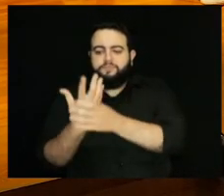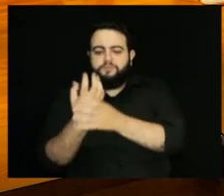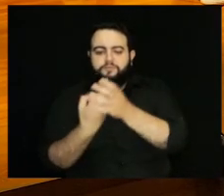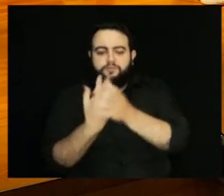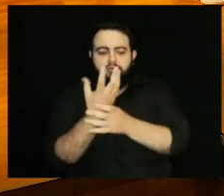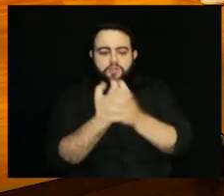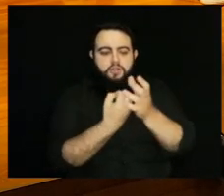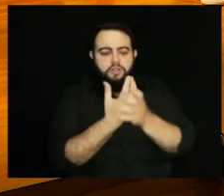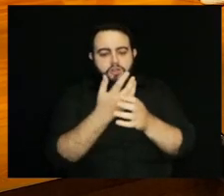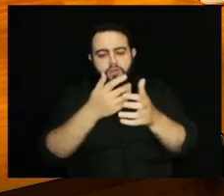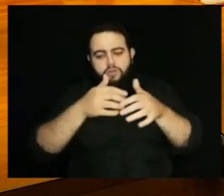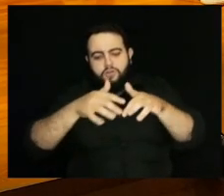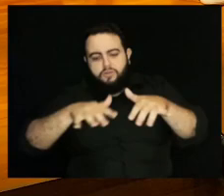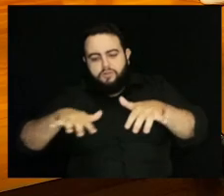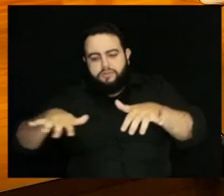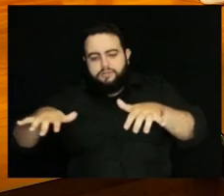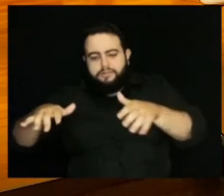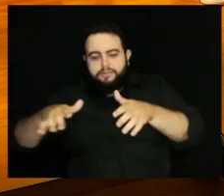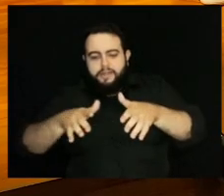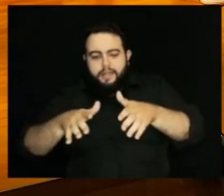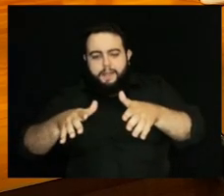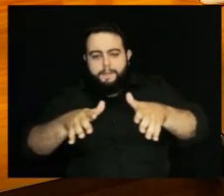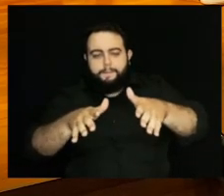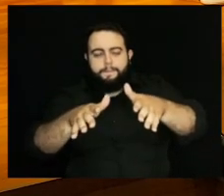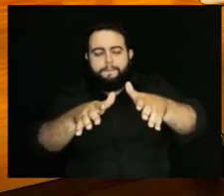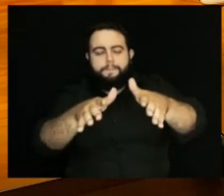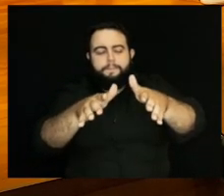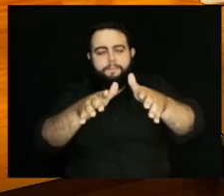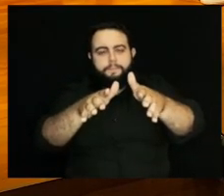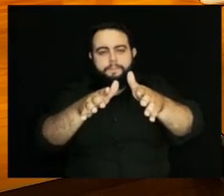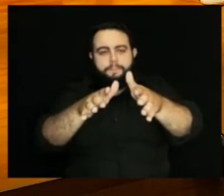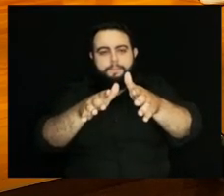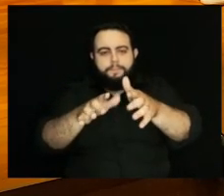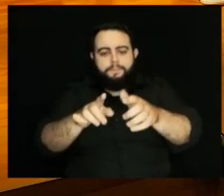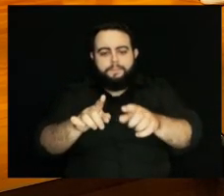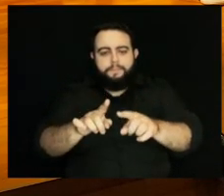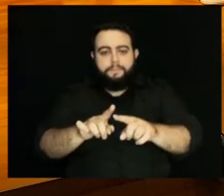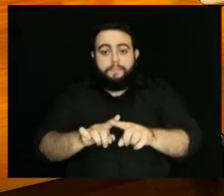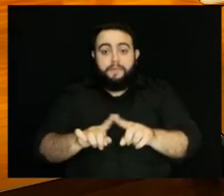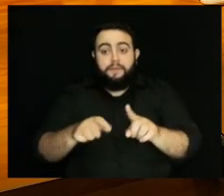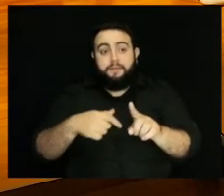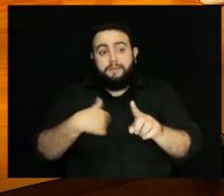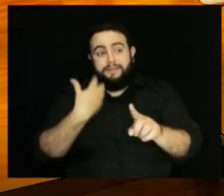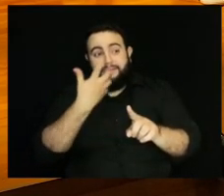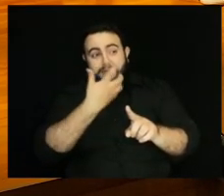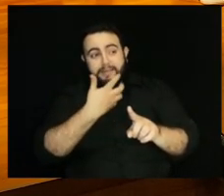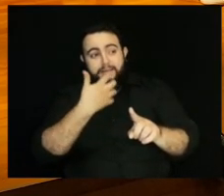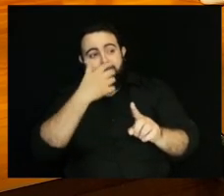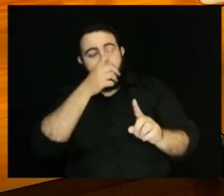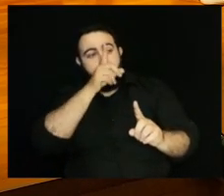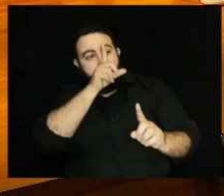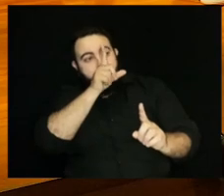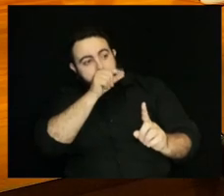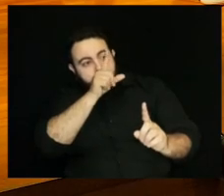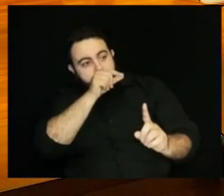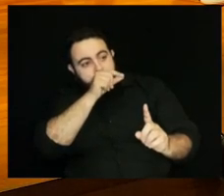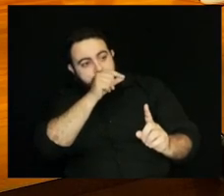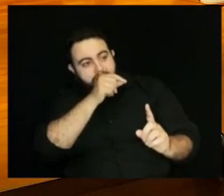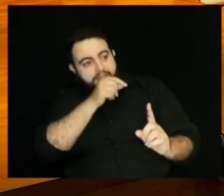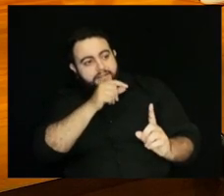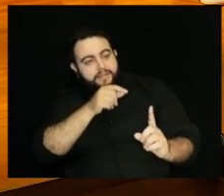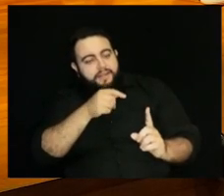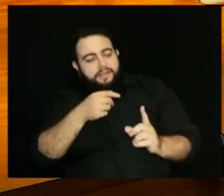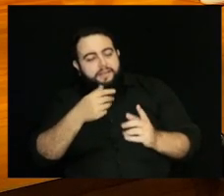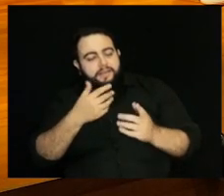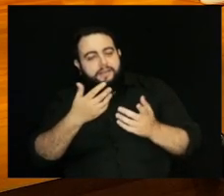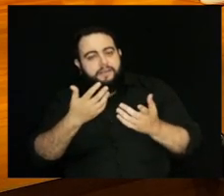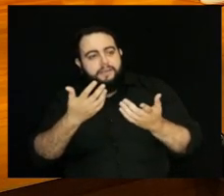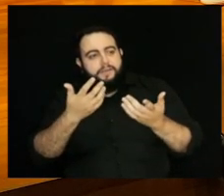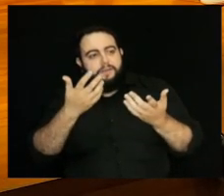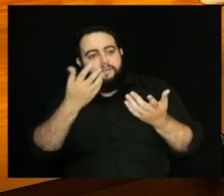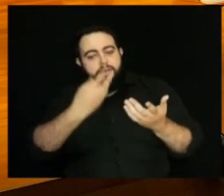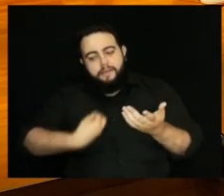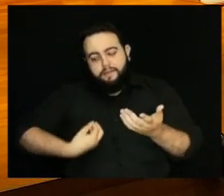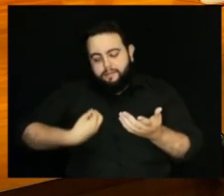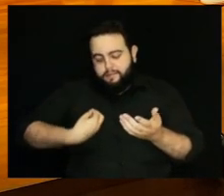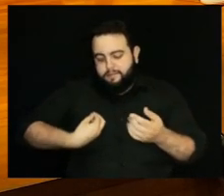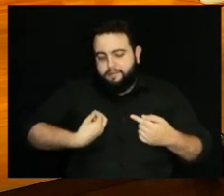[Música] caminhos, mas canto aos passarinhos a vida maior